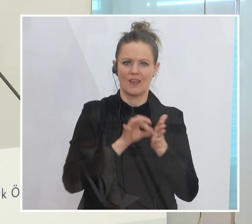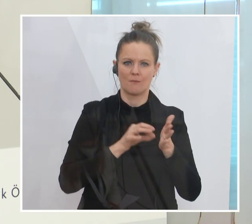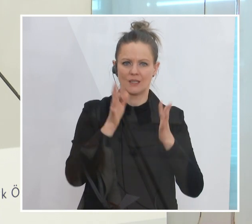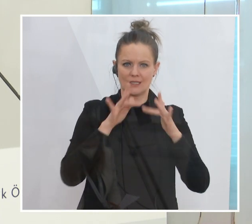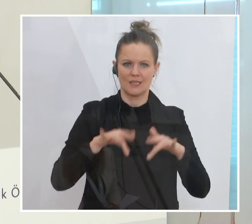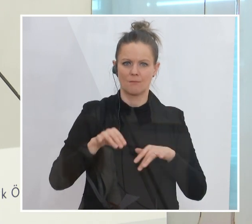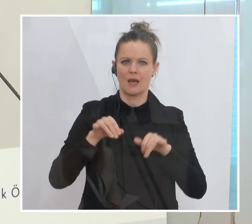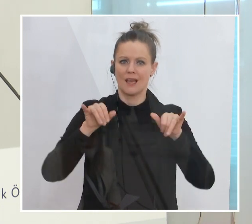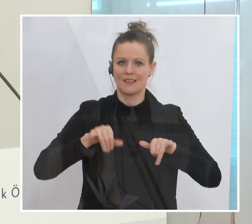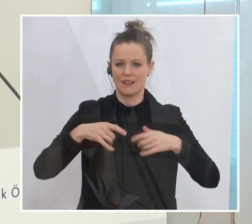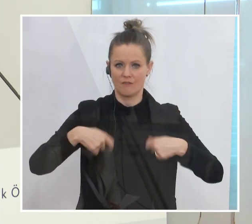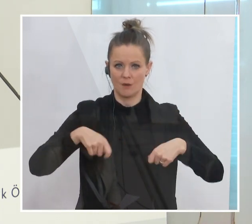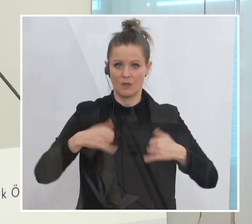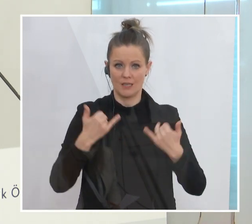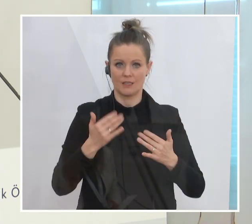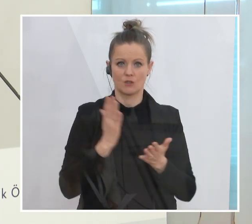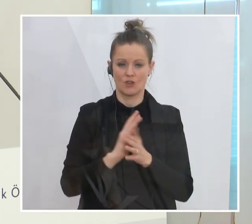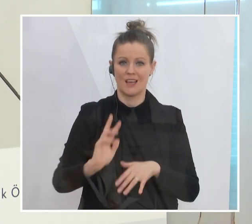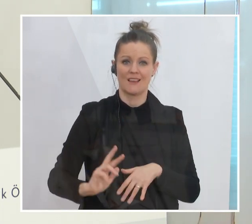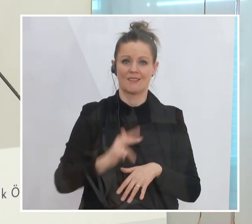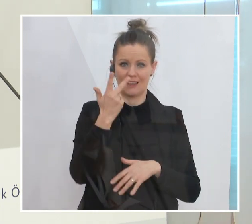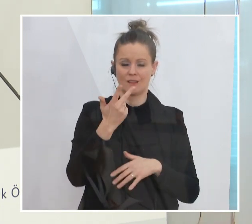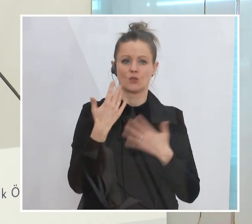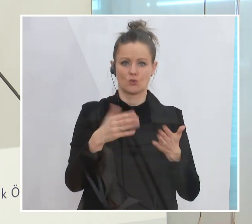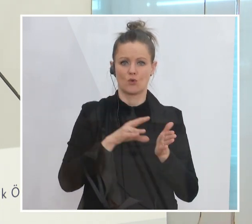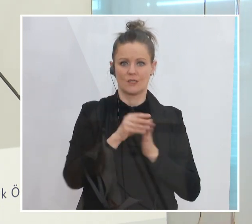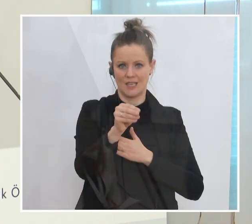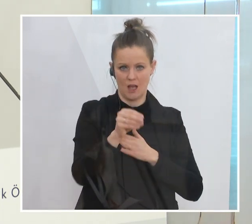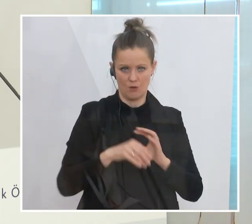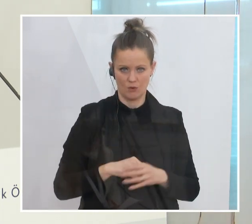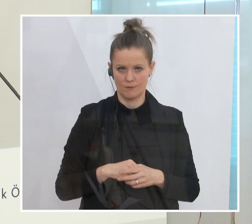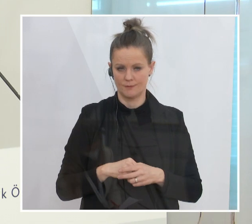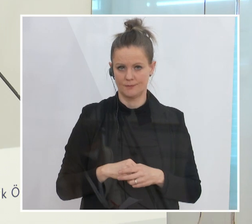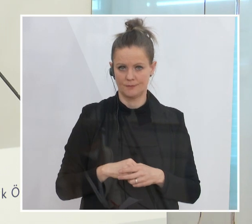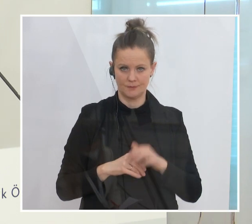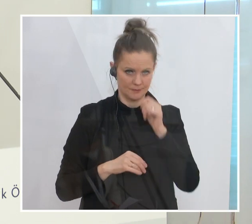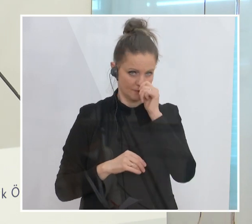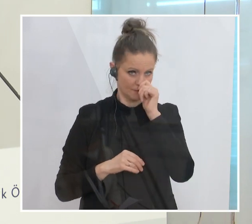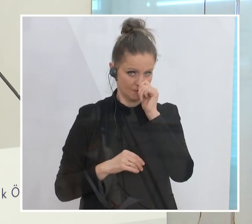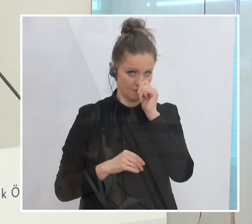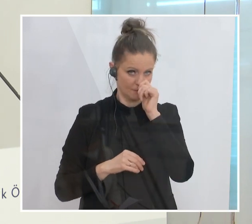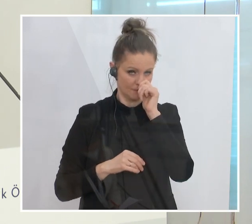das jetzt bereits die dritte derartige Zahlung. Zusätzlich zur generellen Unterstützungsleistung